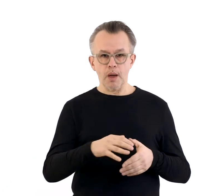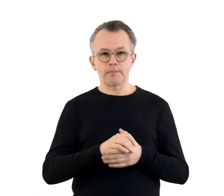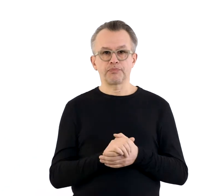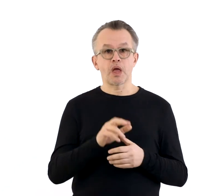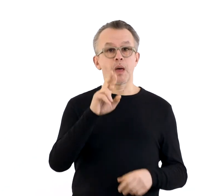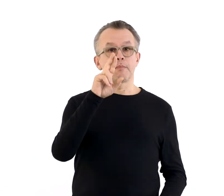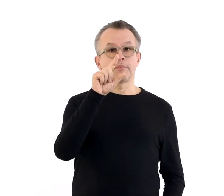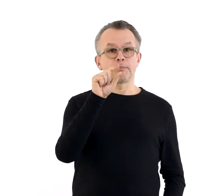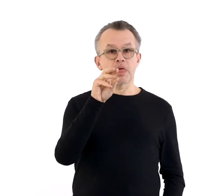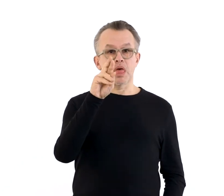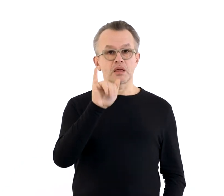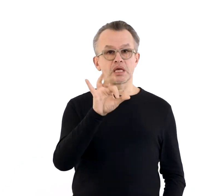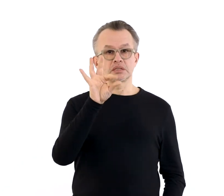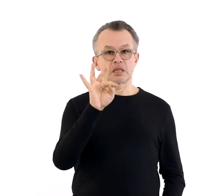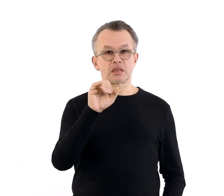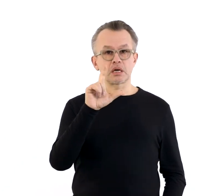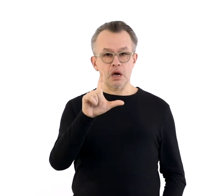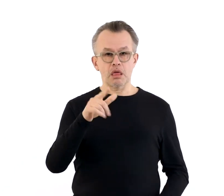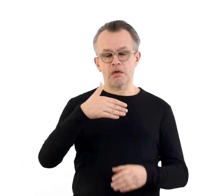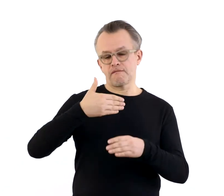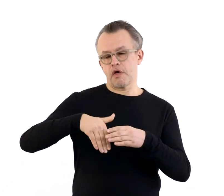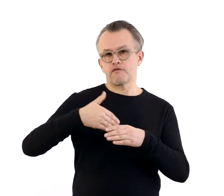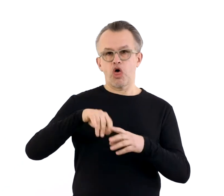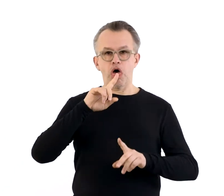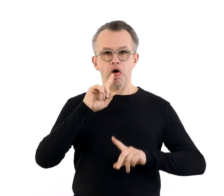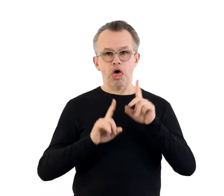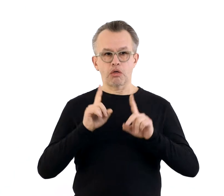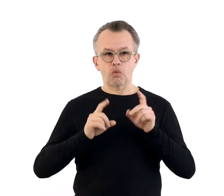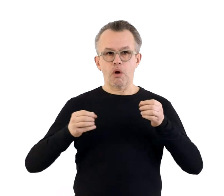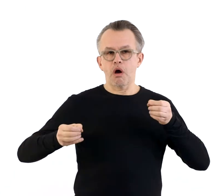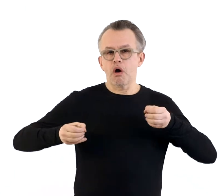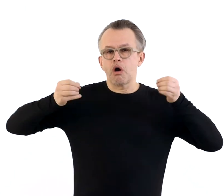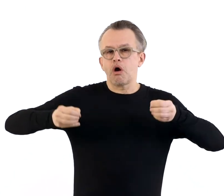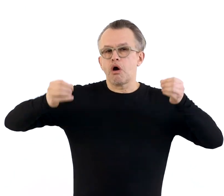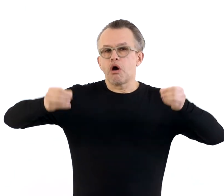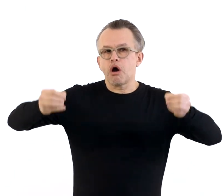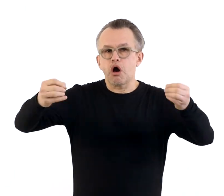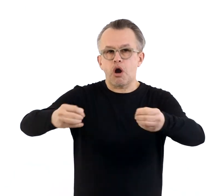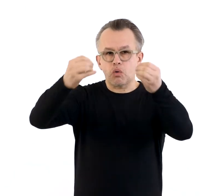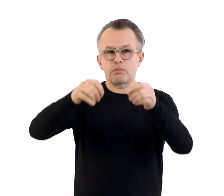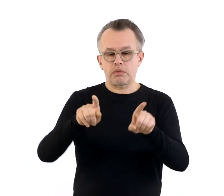i perystylem (wewnętrzny ogród z kolumnowym portykiem)